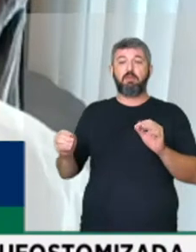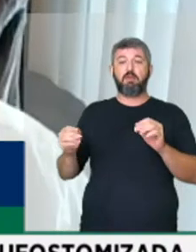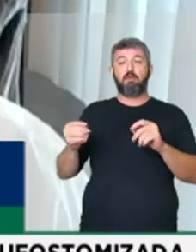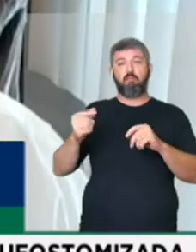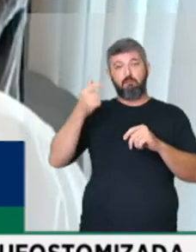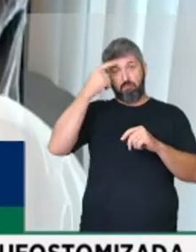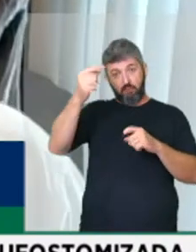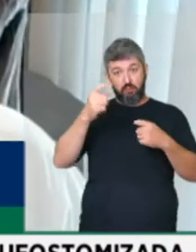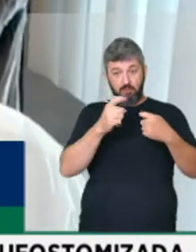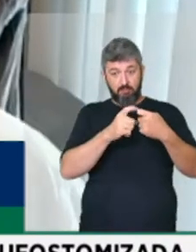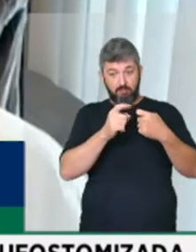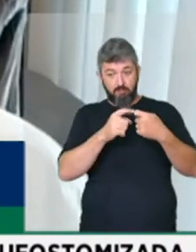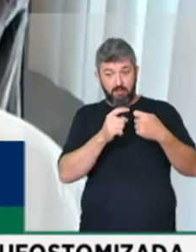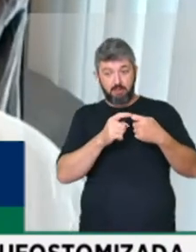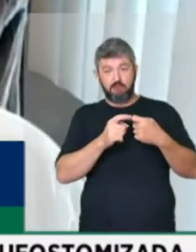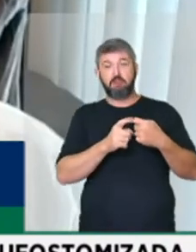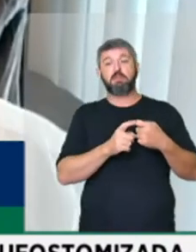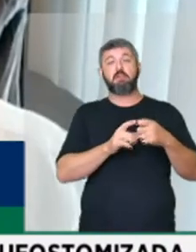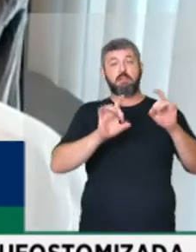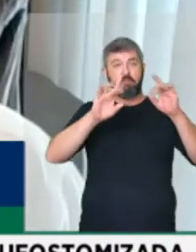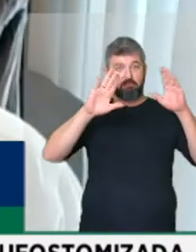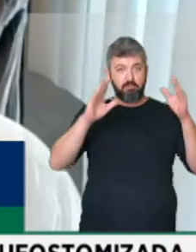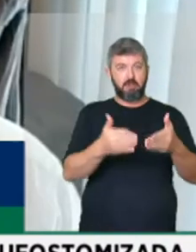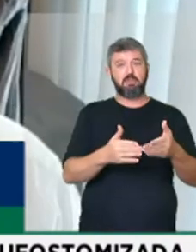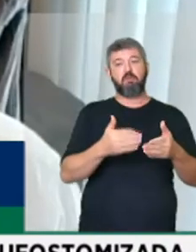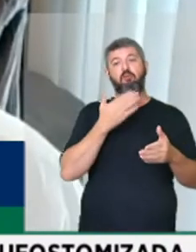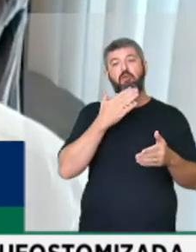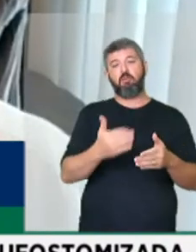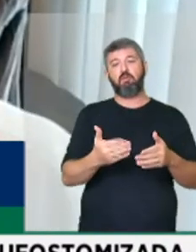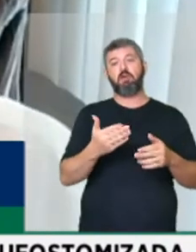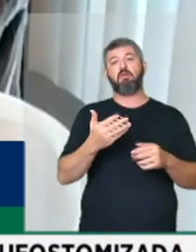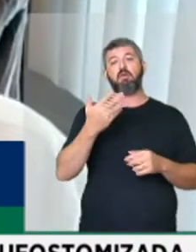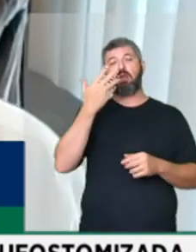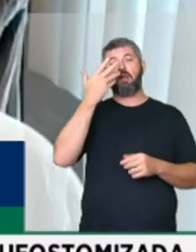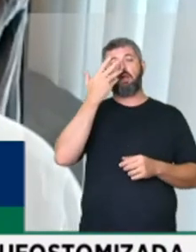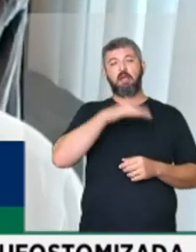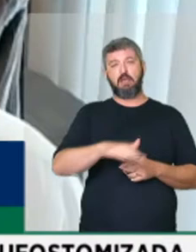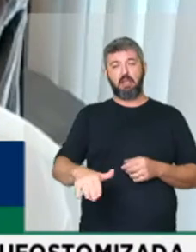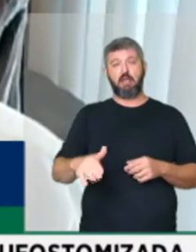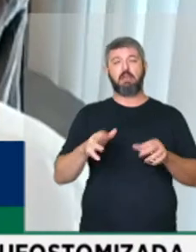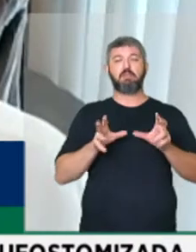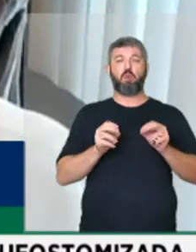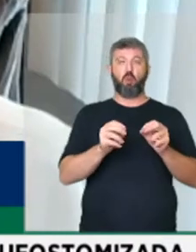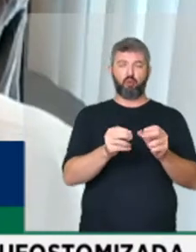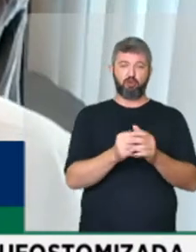DO SUL DO DR. BURMETO. -- [PRESIDENTE]: COMO ORIENTA O PT? COCO CONVOCO PT VAI ORIENTAR INCLUSIVE TEM UMA EMENDA DESTA MATÉRIA PARA